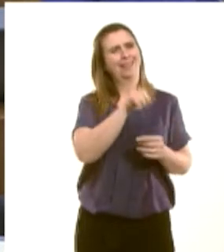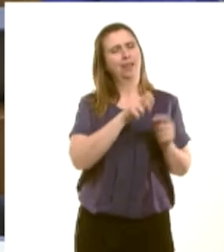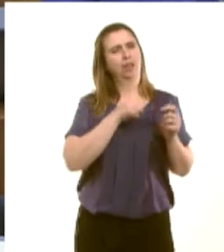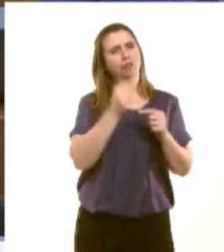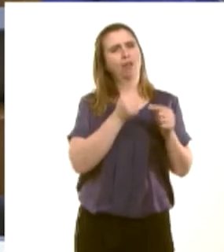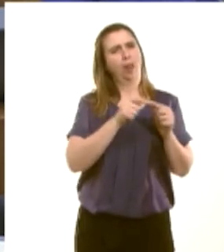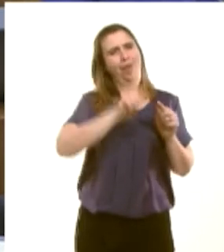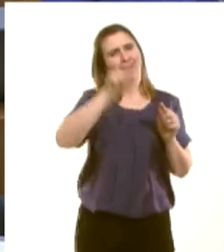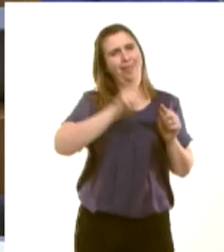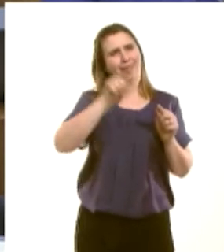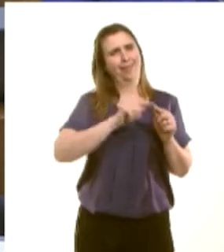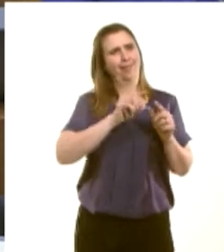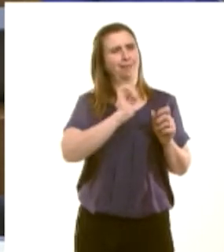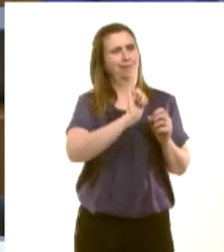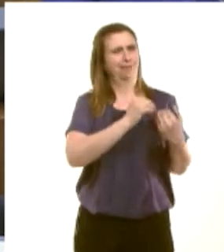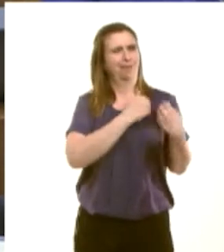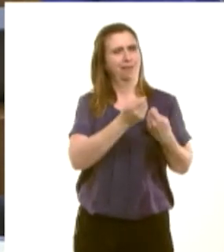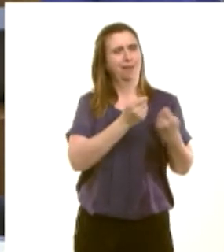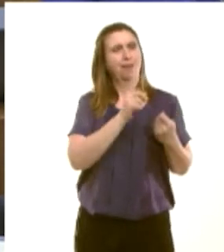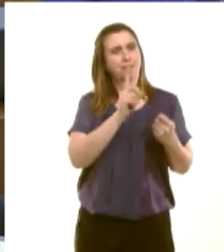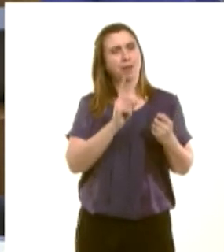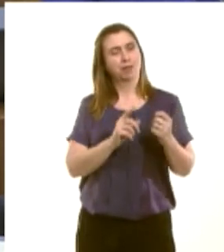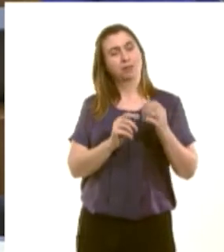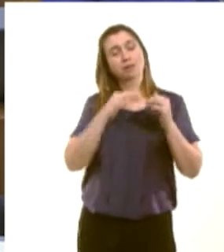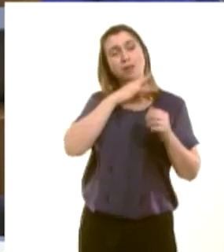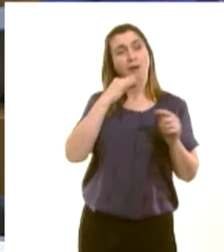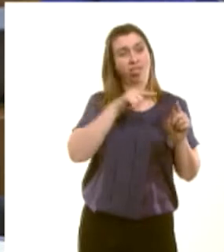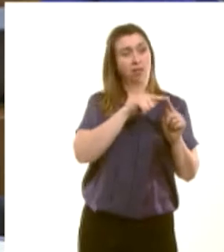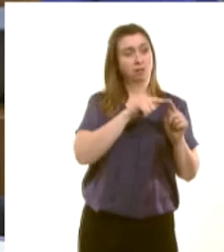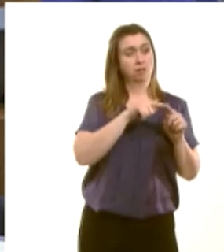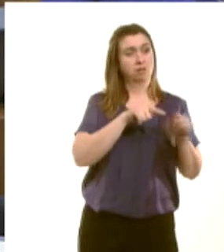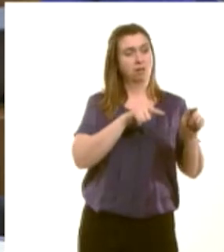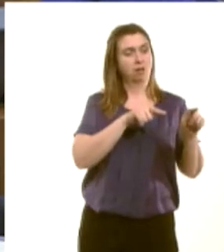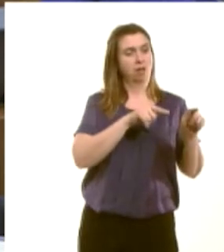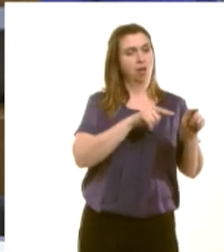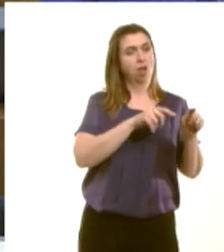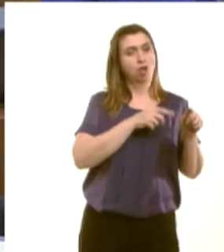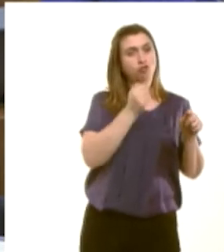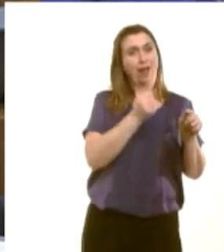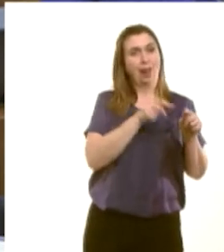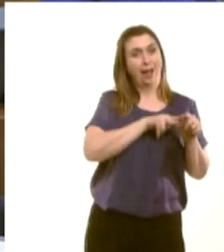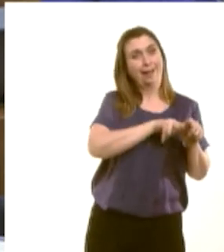o Gaerfyrddinócafodd yr heol osgoi ei hadeiladu drosti iír gorllewinóac mae yna bont yn